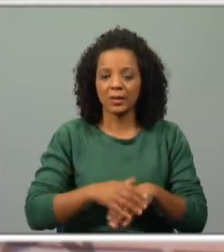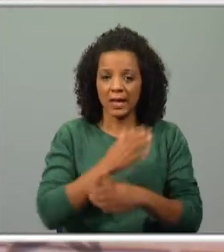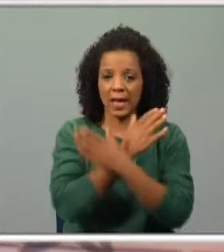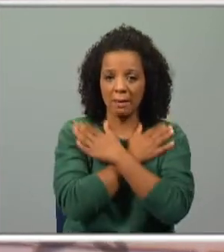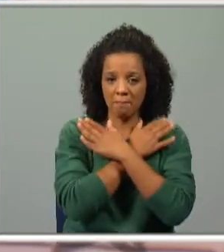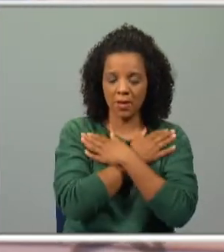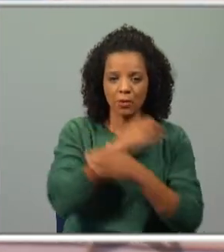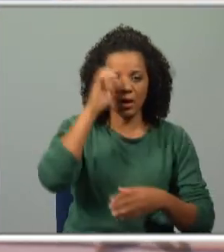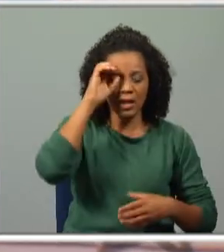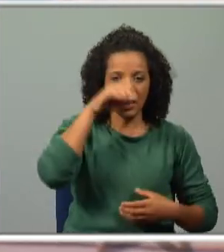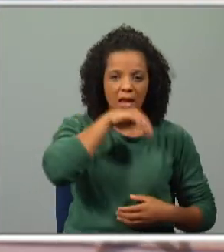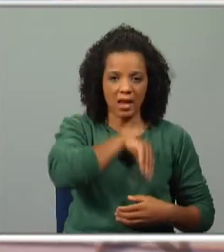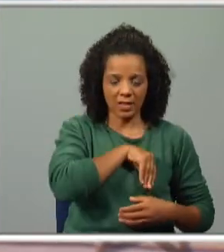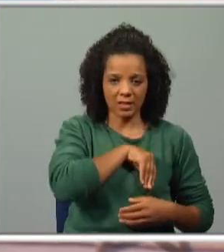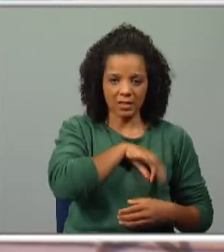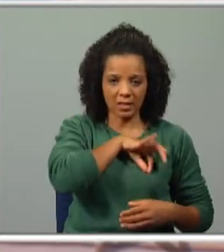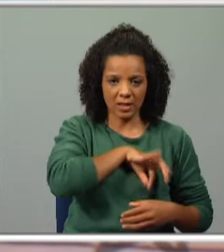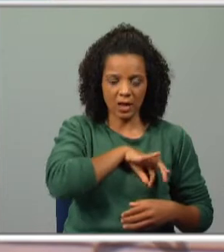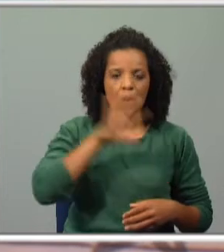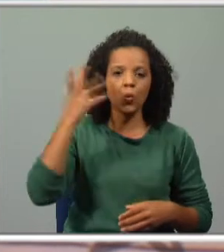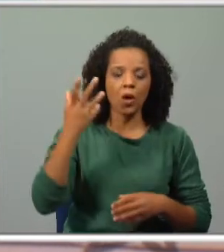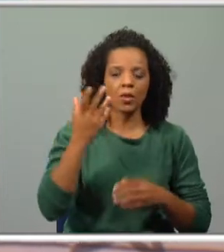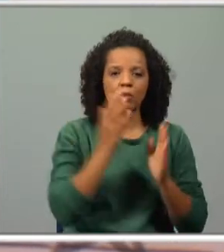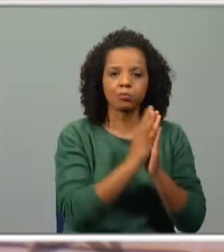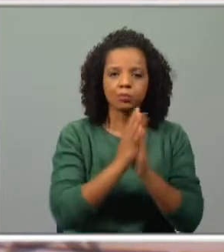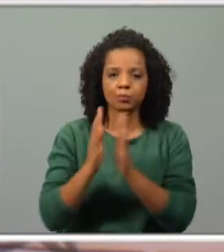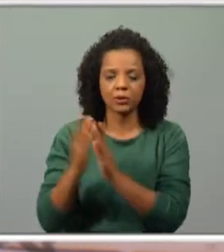quis fazer a compilação dos Seus contos porque porque essa Queiroz tinha escrito 我想彙編他的故事因為因為這個奎羅斯寫過